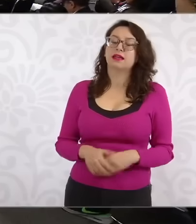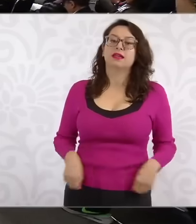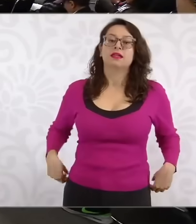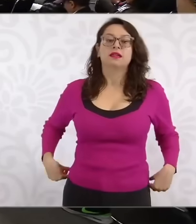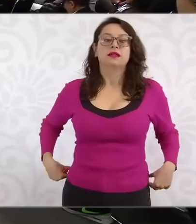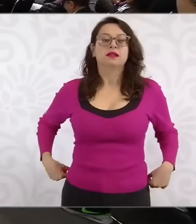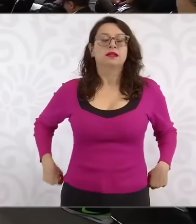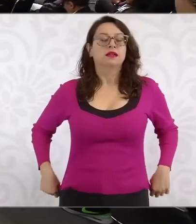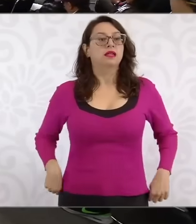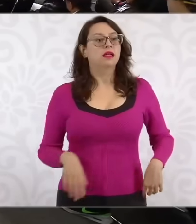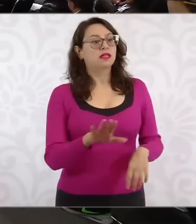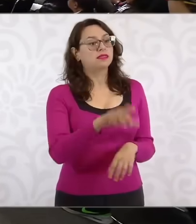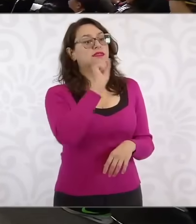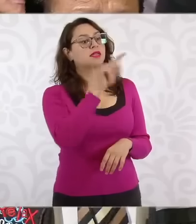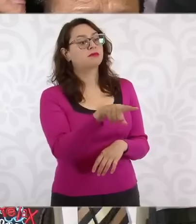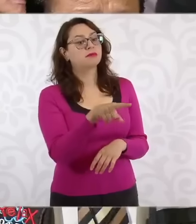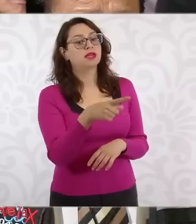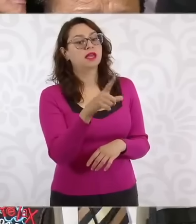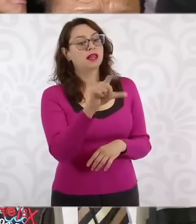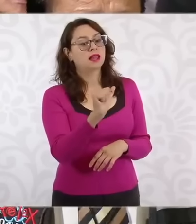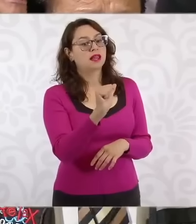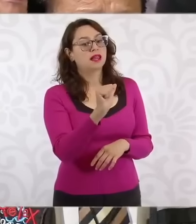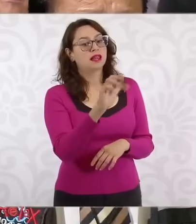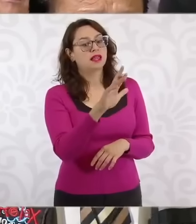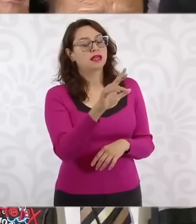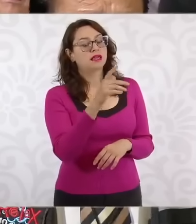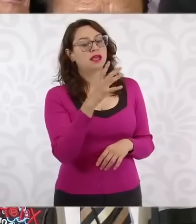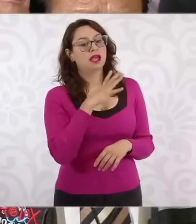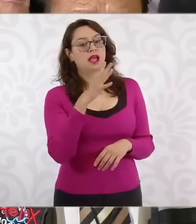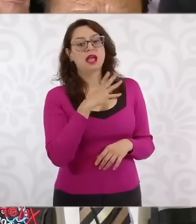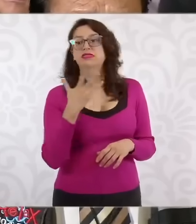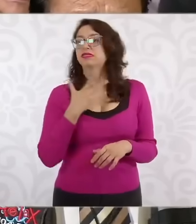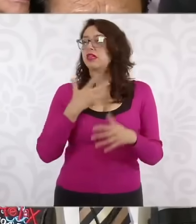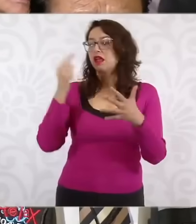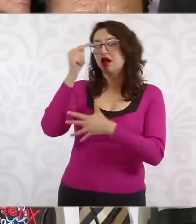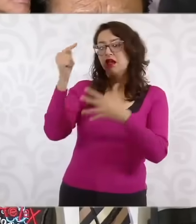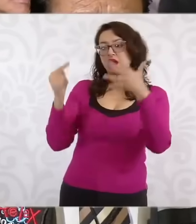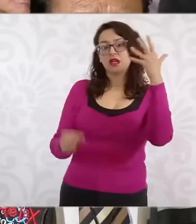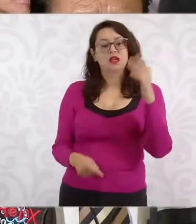Ortega 80. ¿Te parece la última pregunta? Eh, es que me quedan dos, pero para la siguiente cada 15